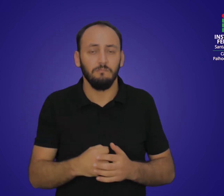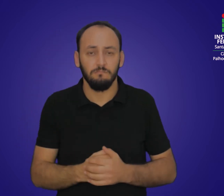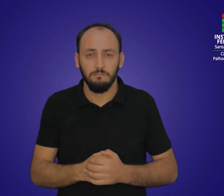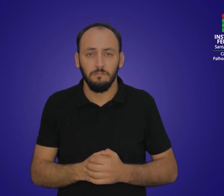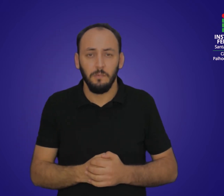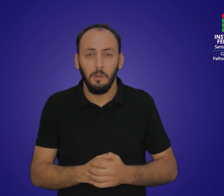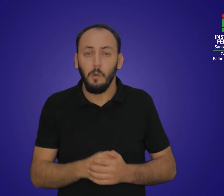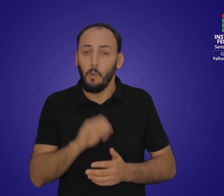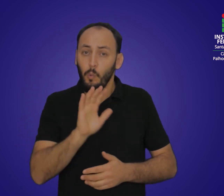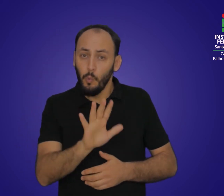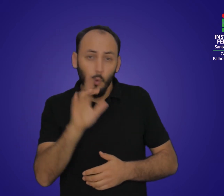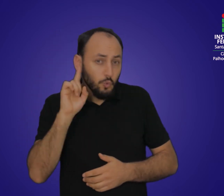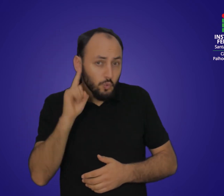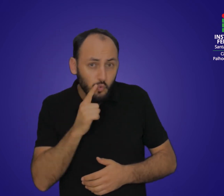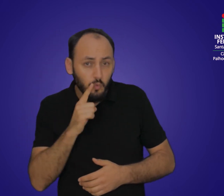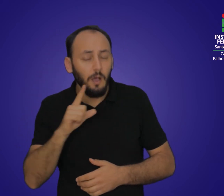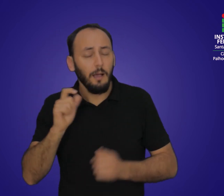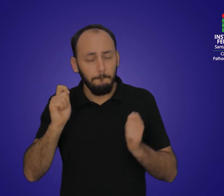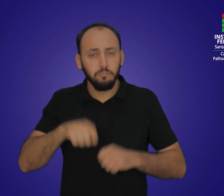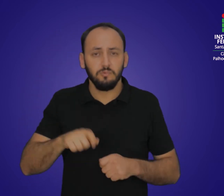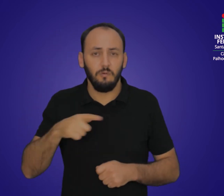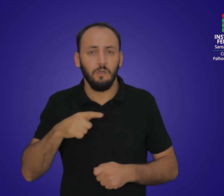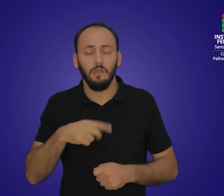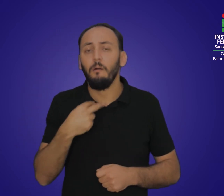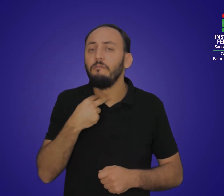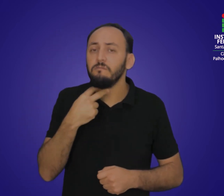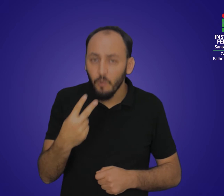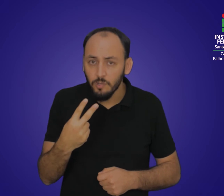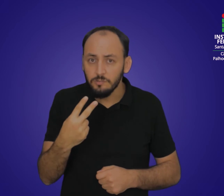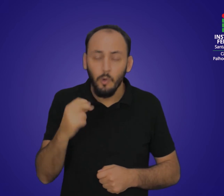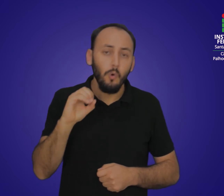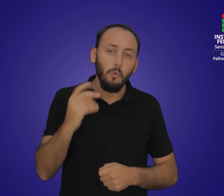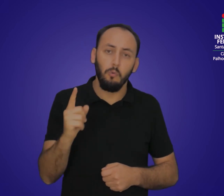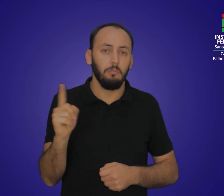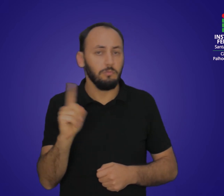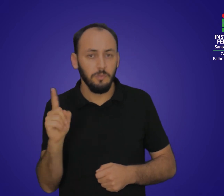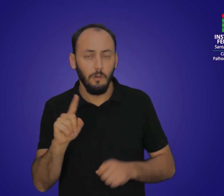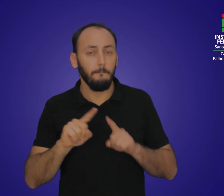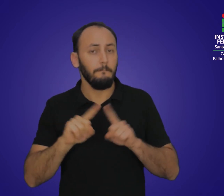O surdo tem a capacidade de emitir sons ou não.